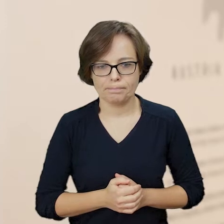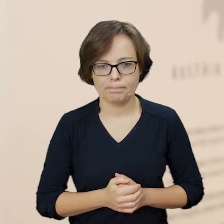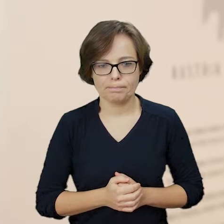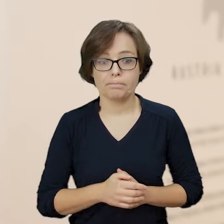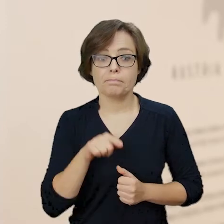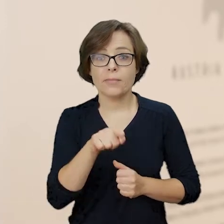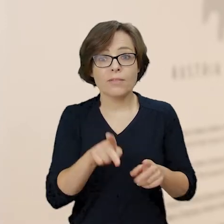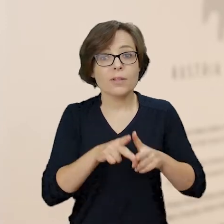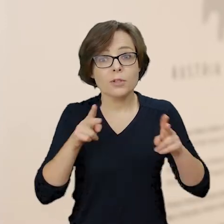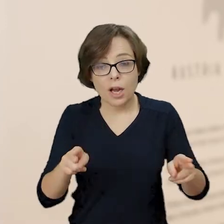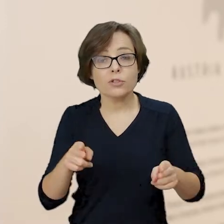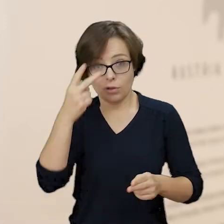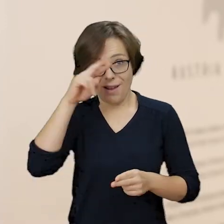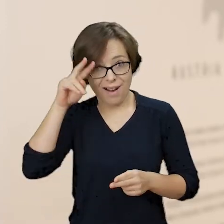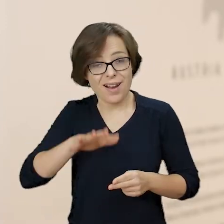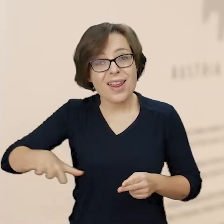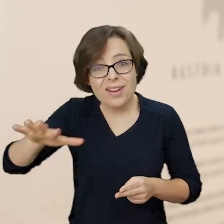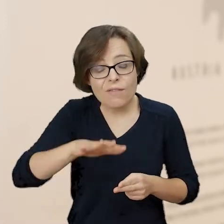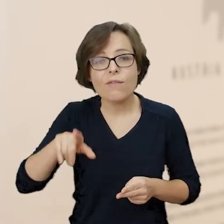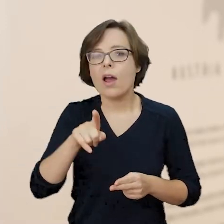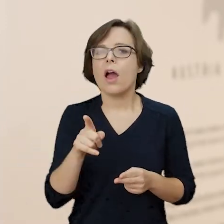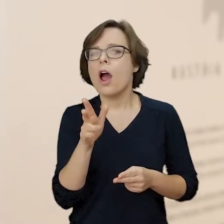W tym czasie na Litwie żyła liczna mniejszość żydowska,